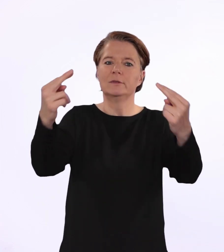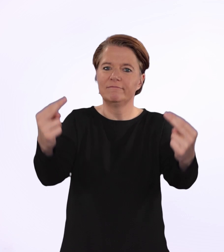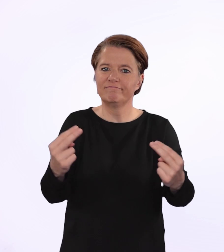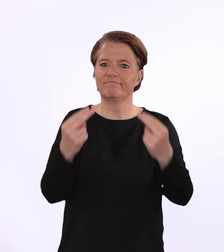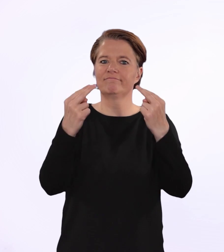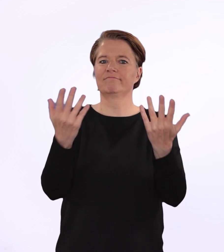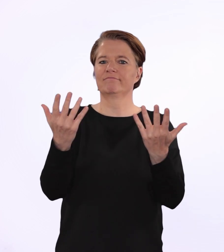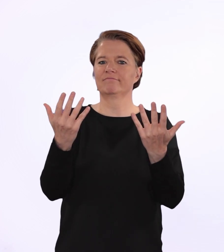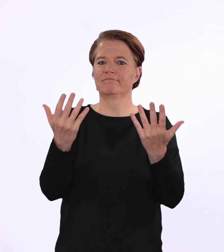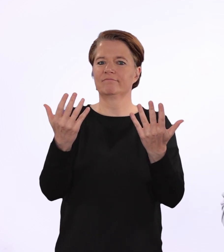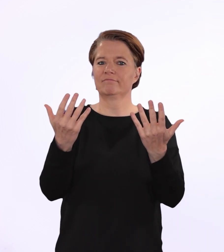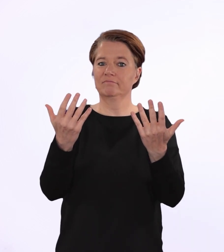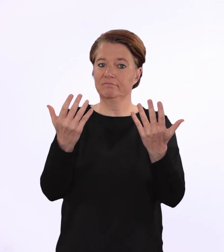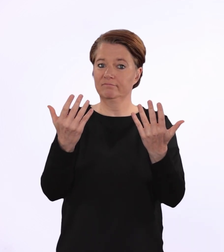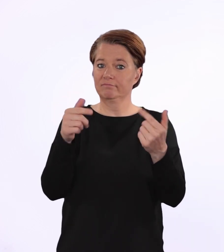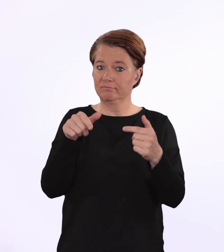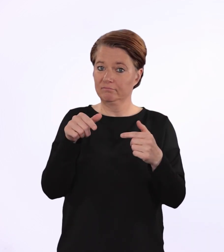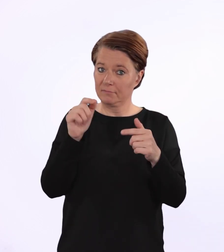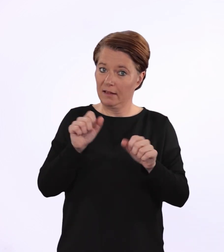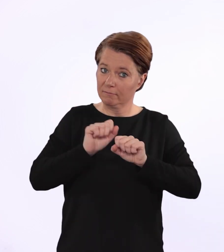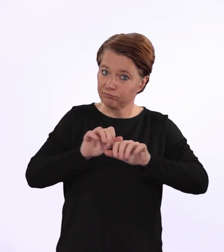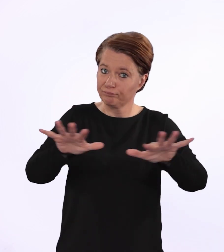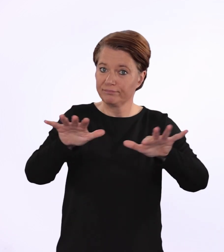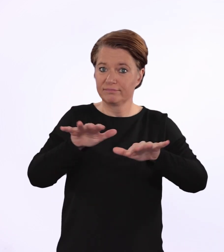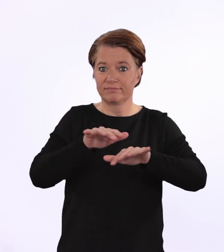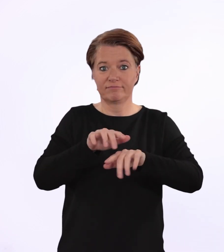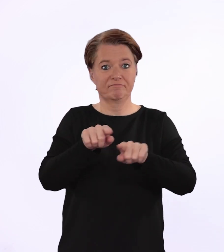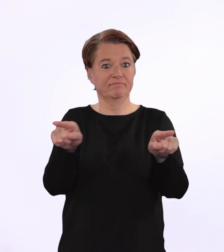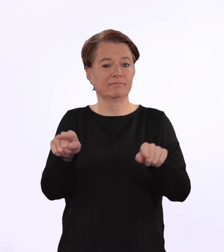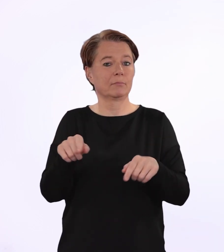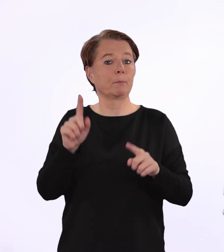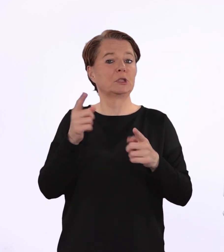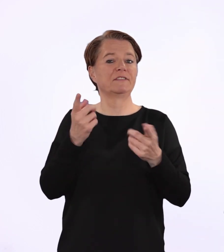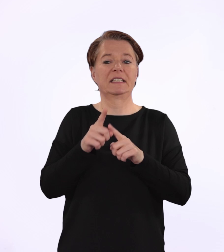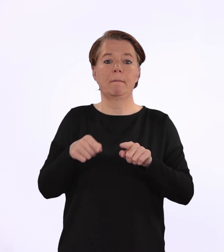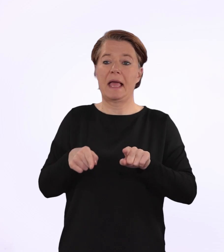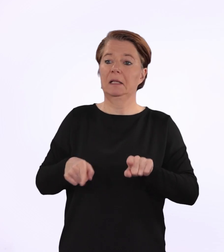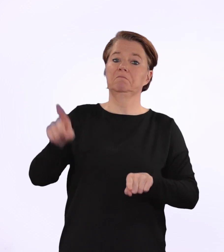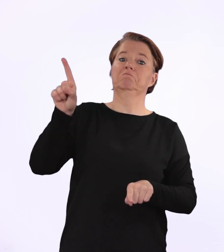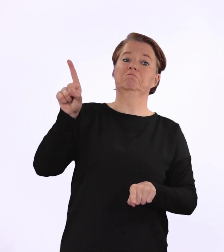Können wir durch Prinzipien vielleicht auch schon viel vermitteln? Oder muss es immer das gestreckte Bein sein,